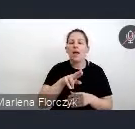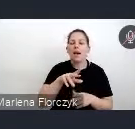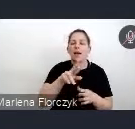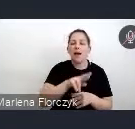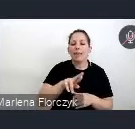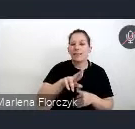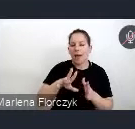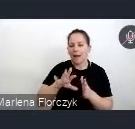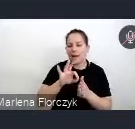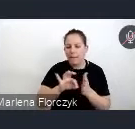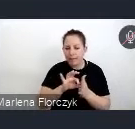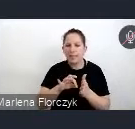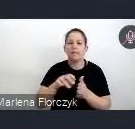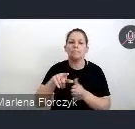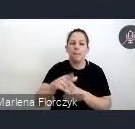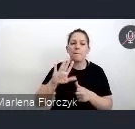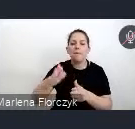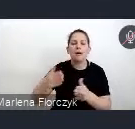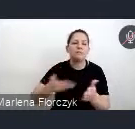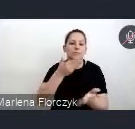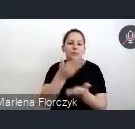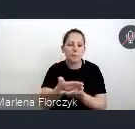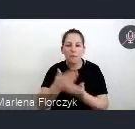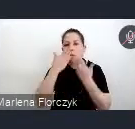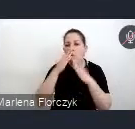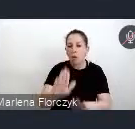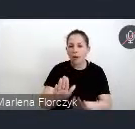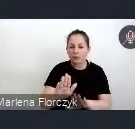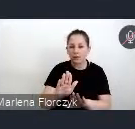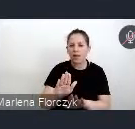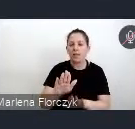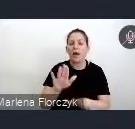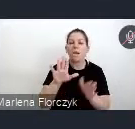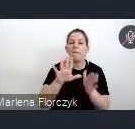mają do zaoferowania i pokazania miastom polskim.